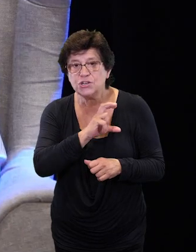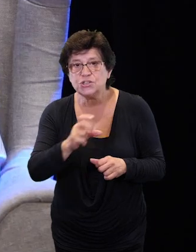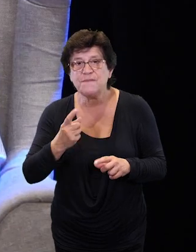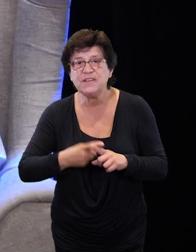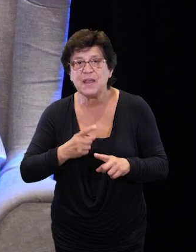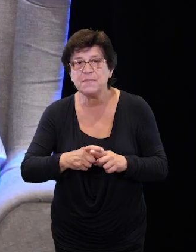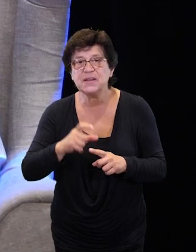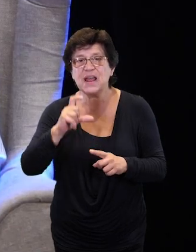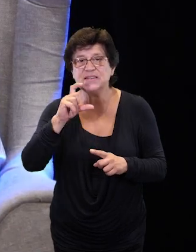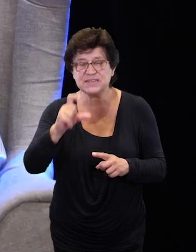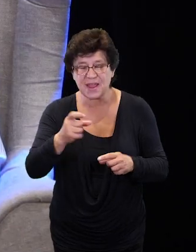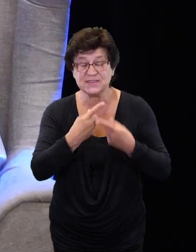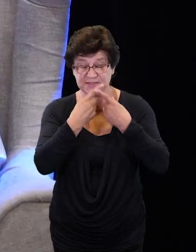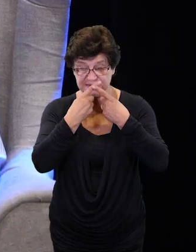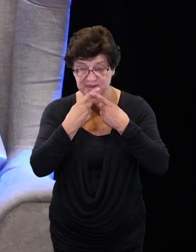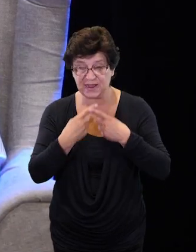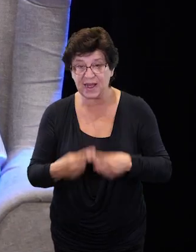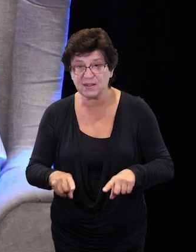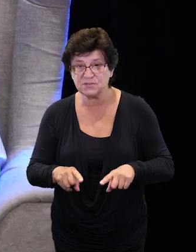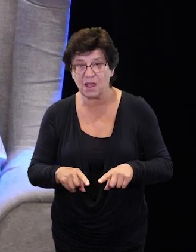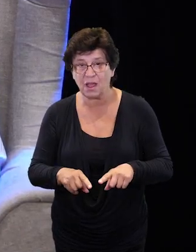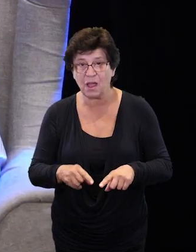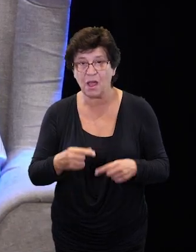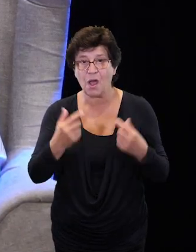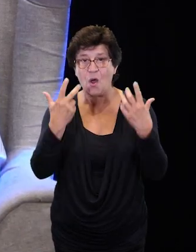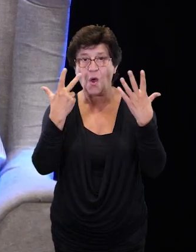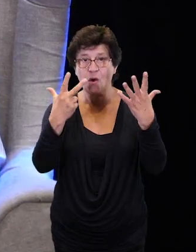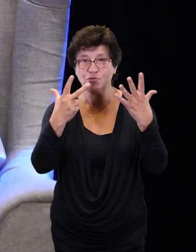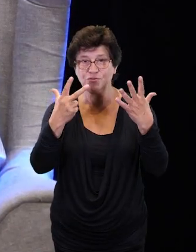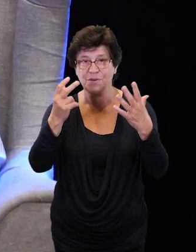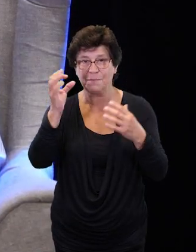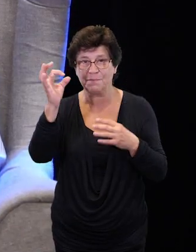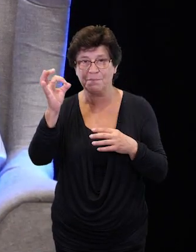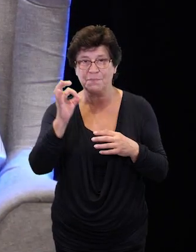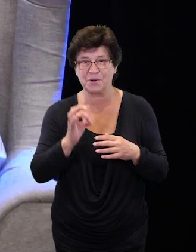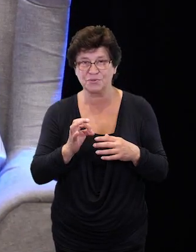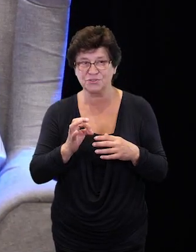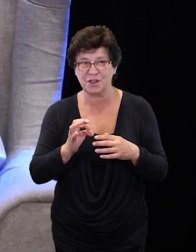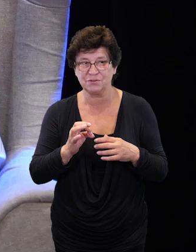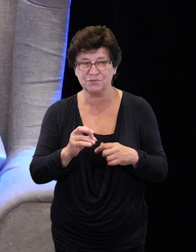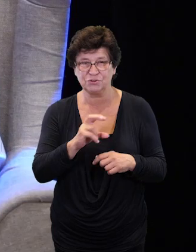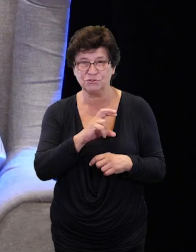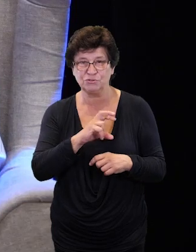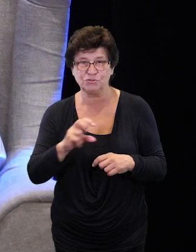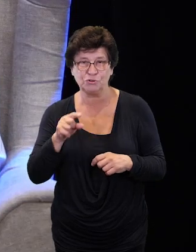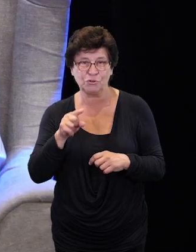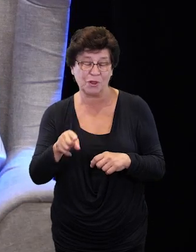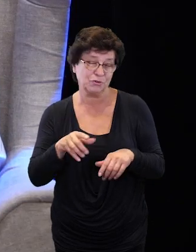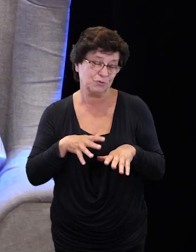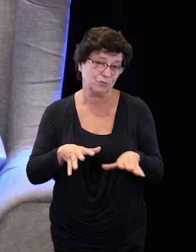I okazało się, że tak, skraca, o 8%. Więc czy to jest dużo, czy to jest mało, to już niech każdy oceni.